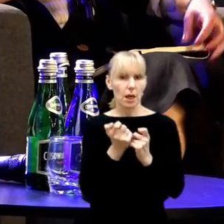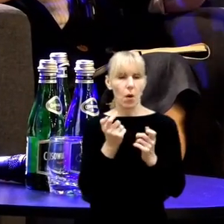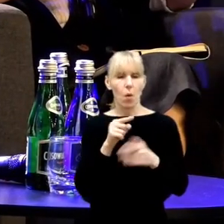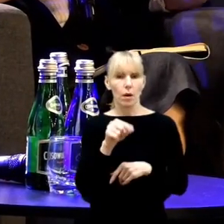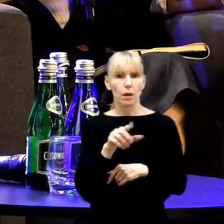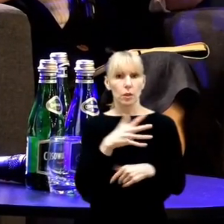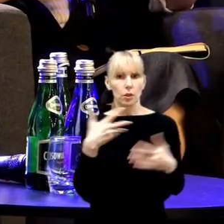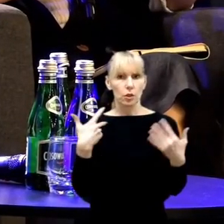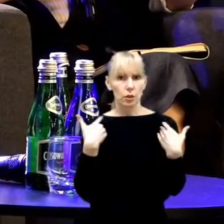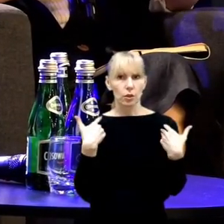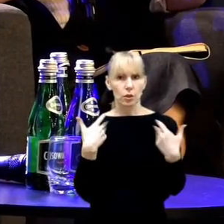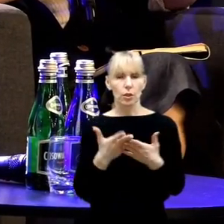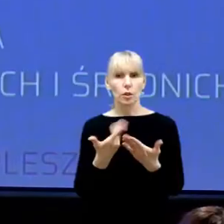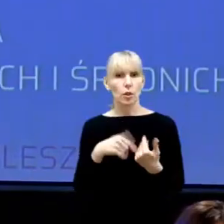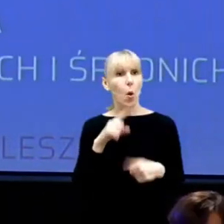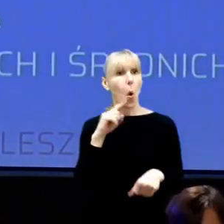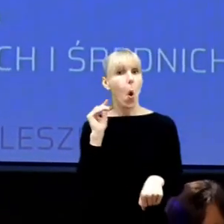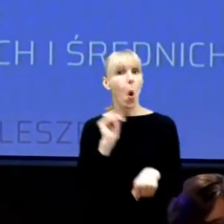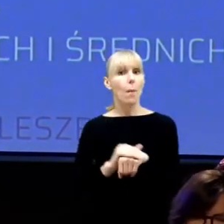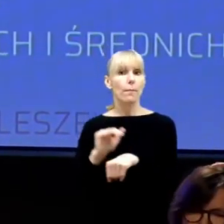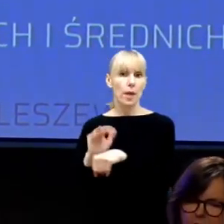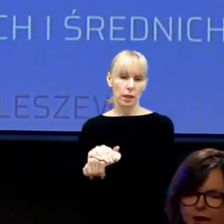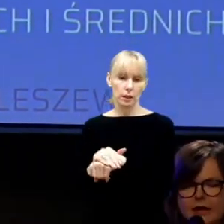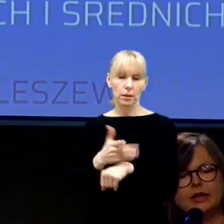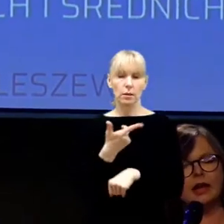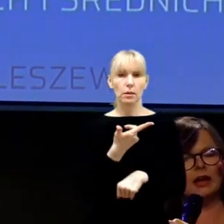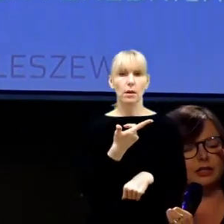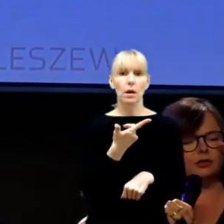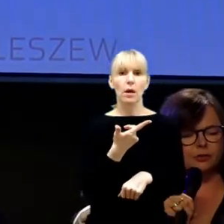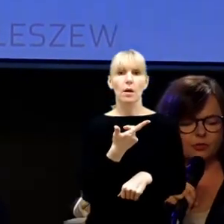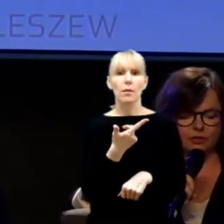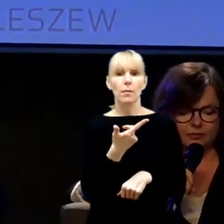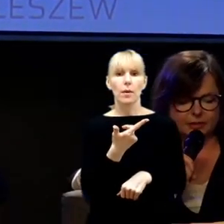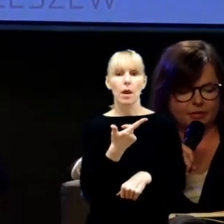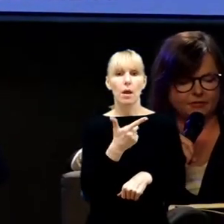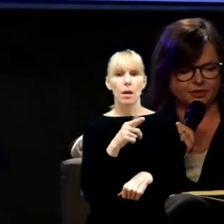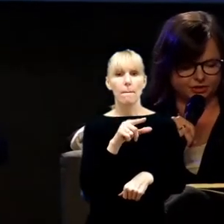miasta duże i wsie czy suburbia, a czego nie mogą nam zapewnić,